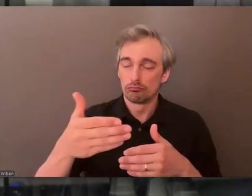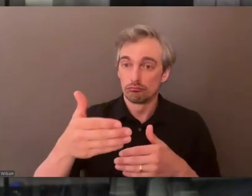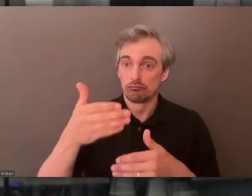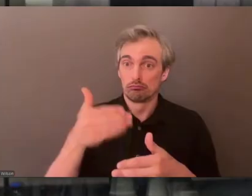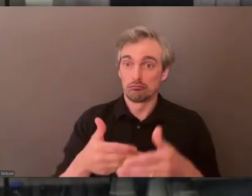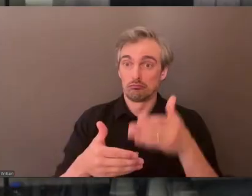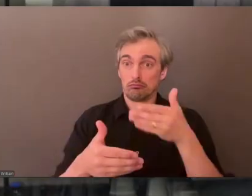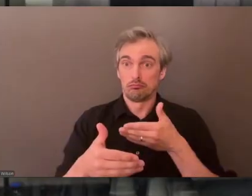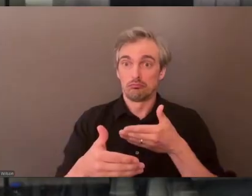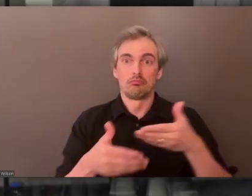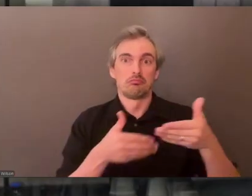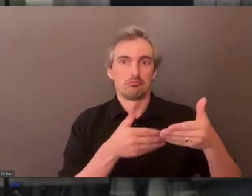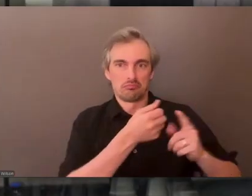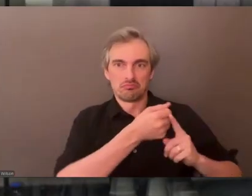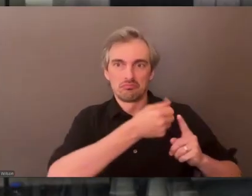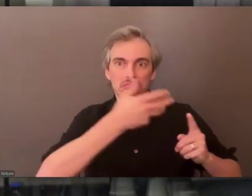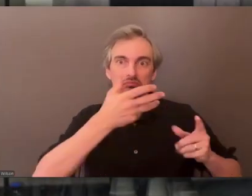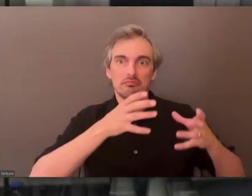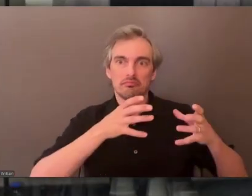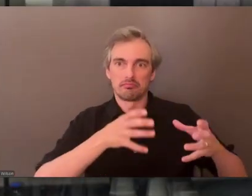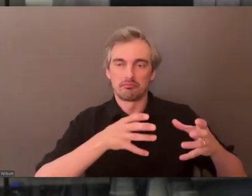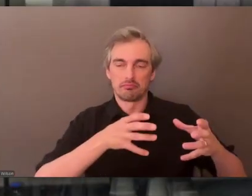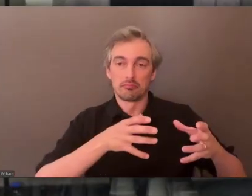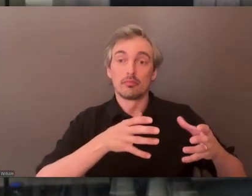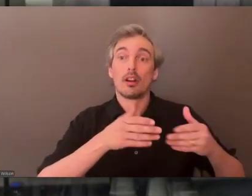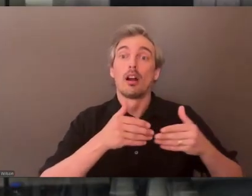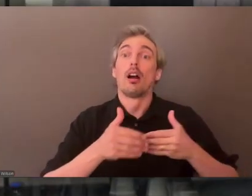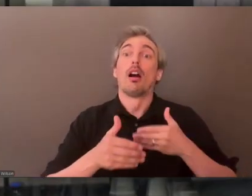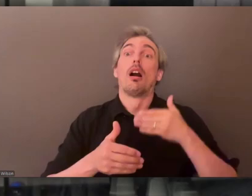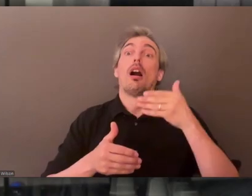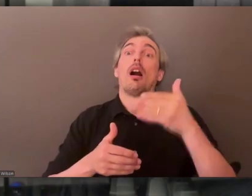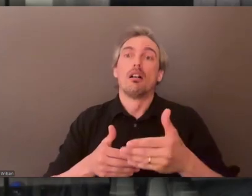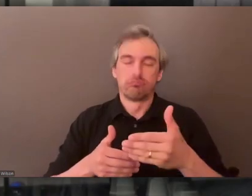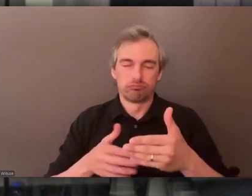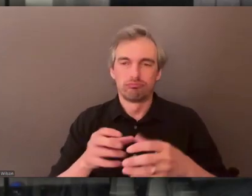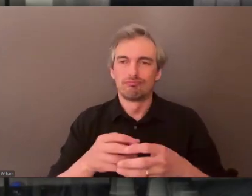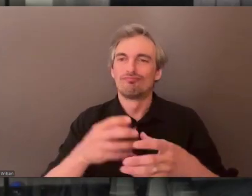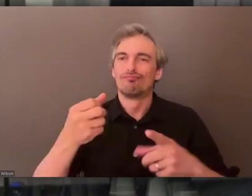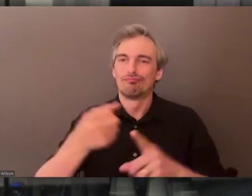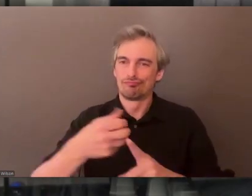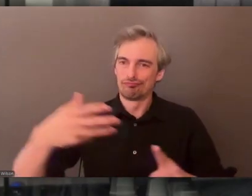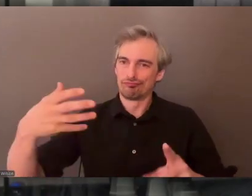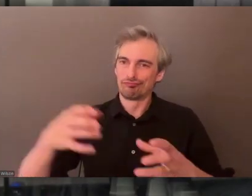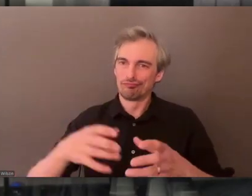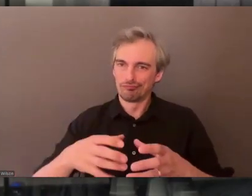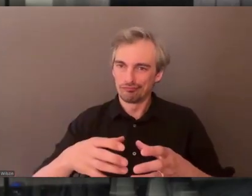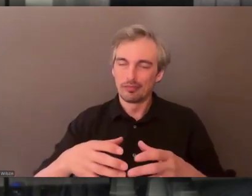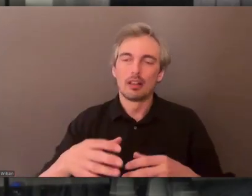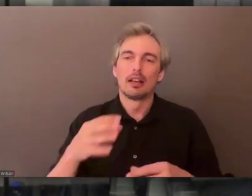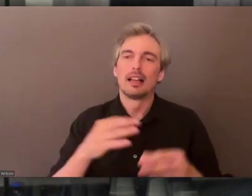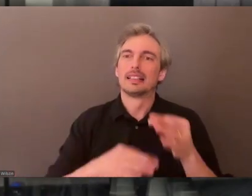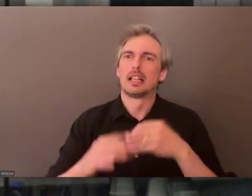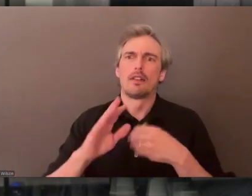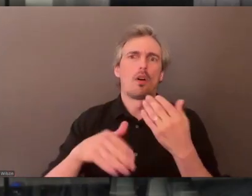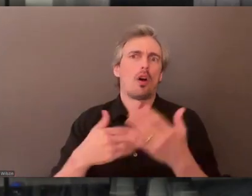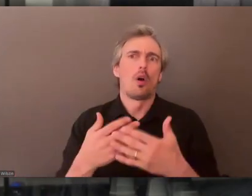すべての情報を一度に 1つのダッシュボ ードで集めよう とするのではなく、シンプルに保ち、層を重ねてください。